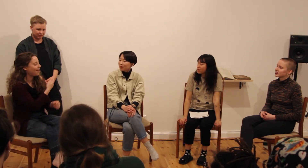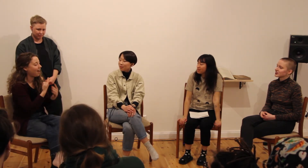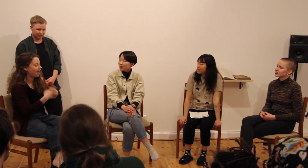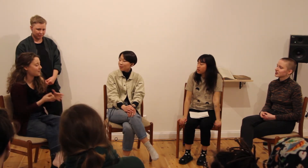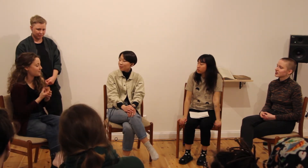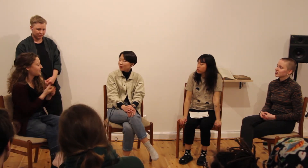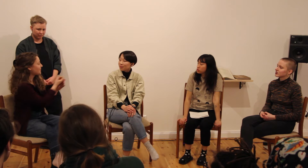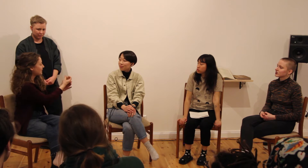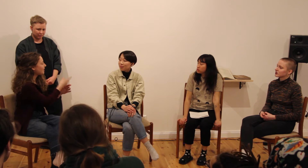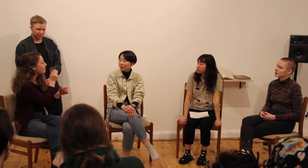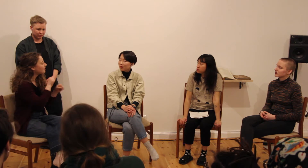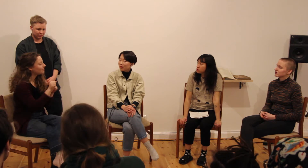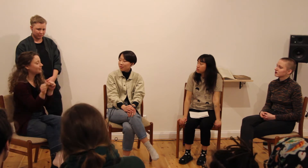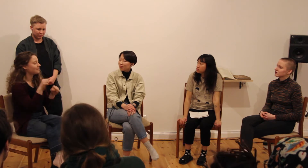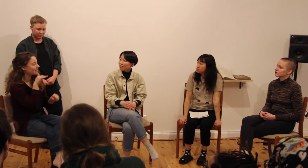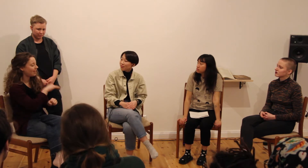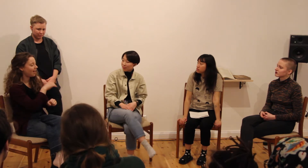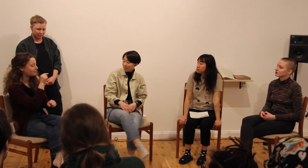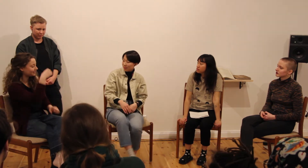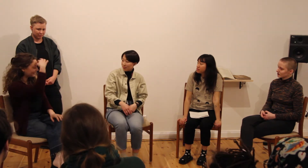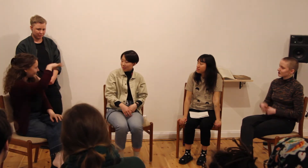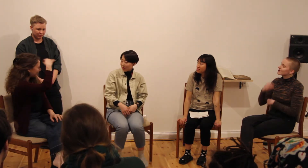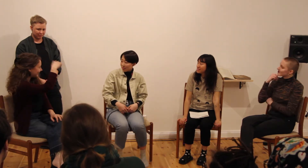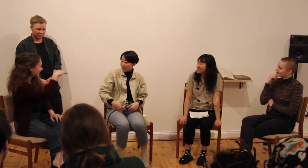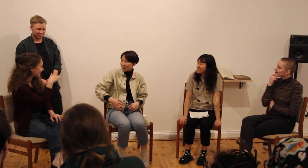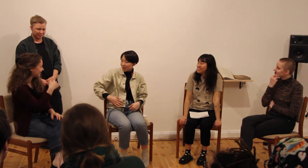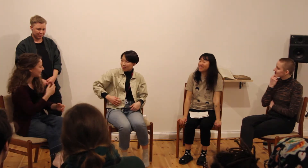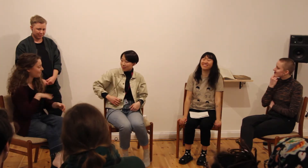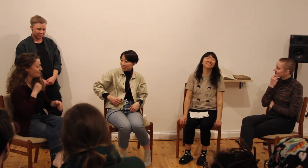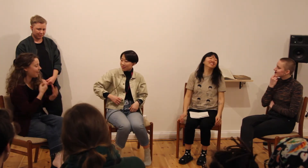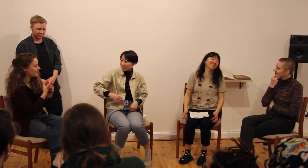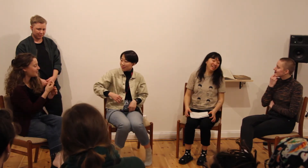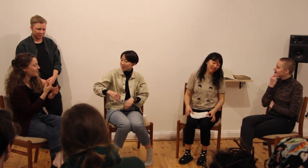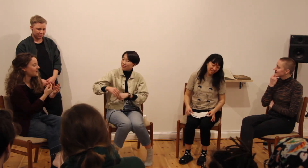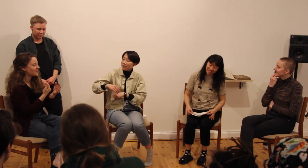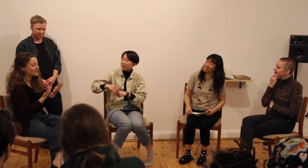und natürlich sind unsere Kulturen, die deutsche und die koreanische, unterschiedlich, aber ich glaube dass uns da auch ganz viel verbindet.